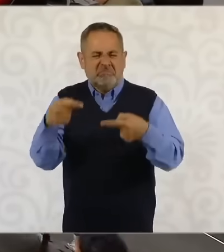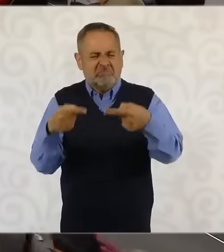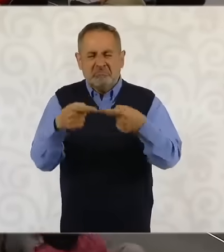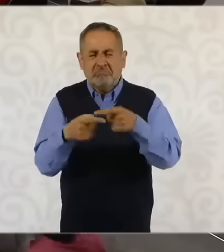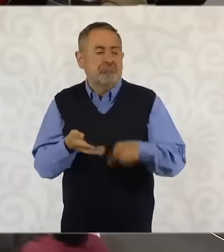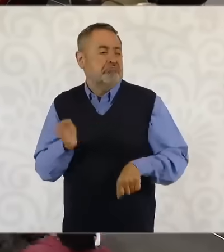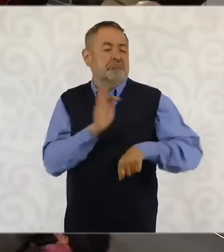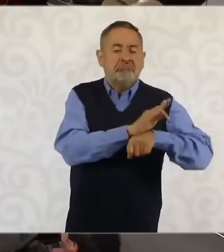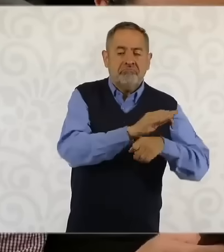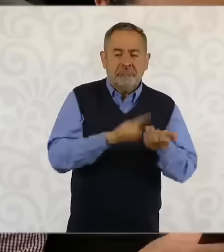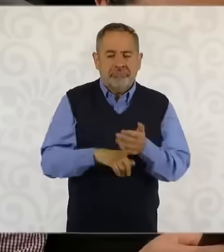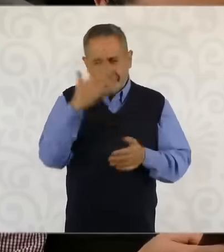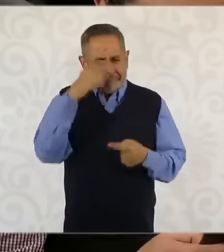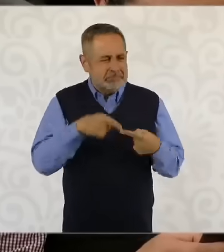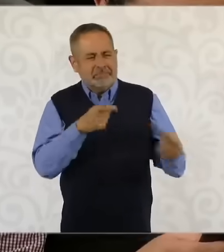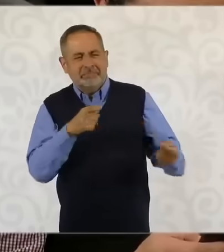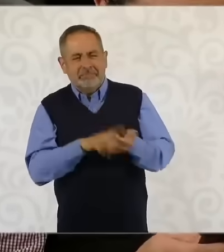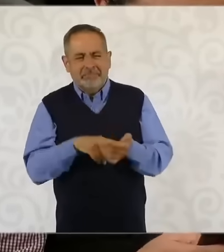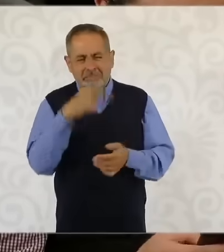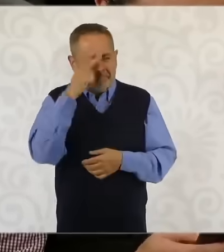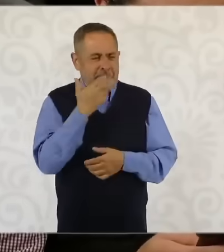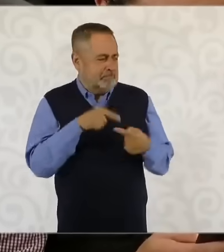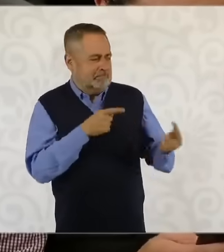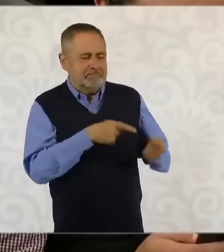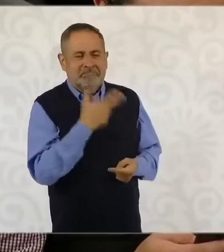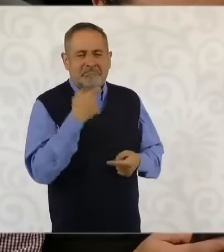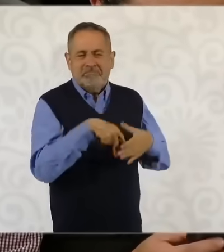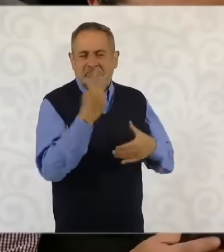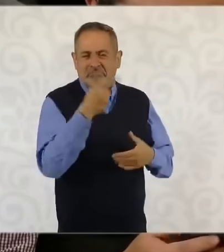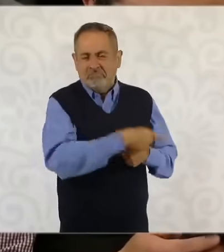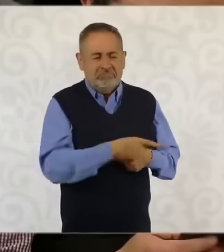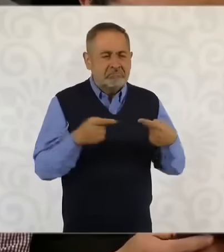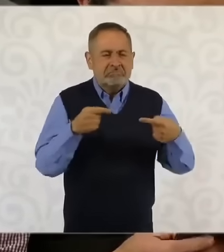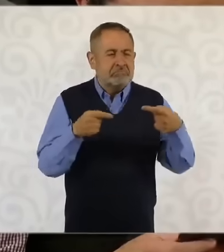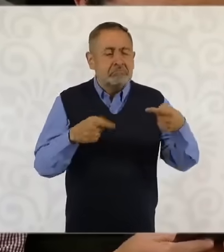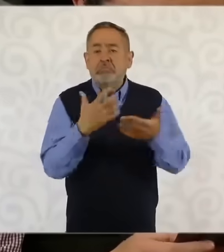usted que la oposición pues en México no existe entonces eh pues esa es menos relevante pero se